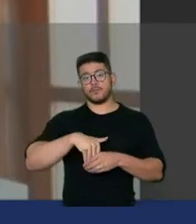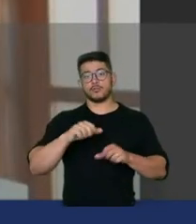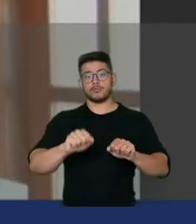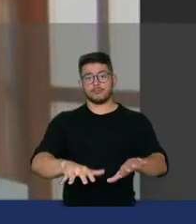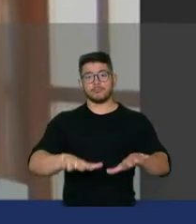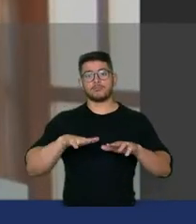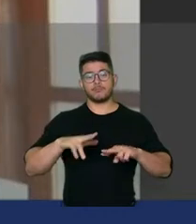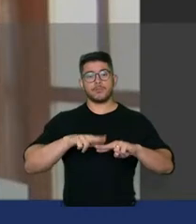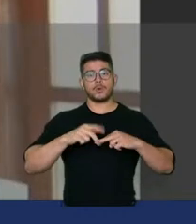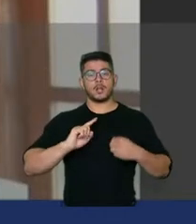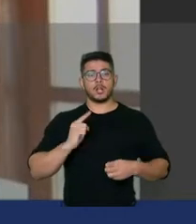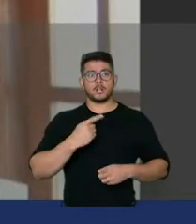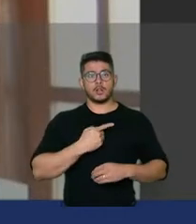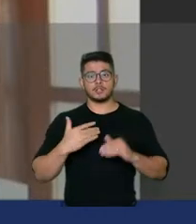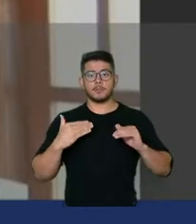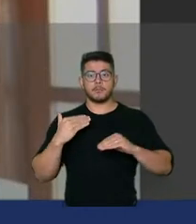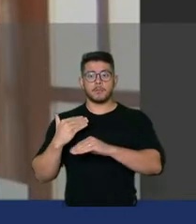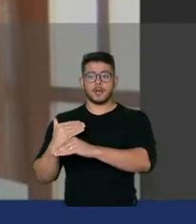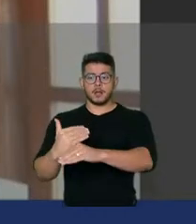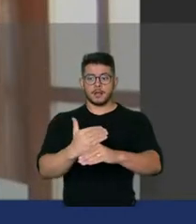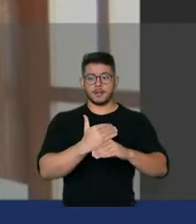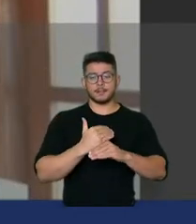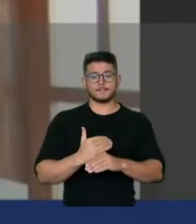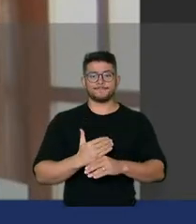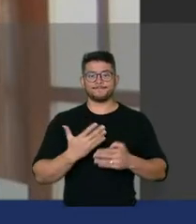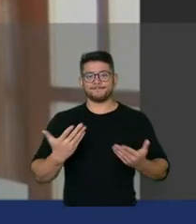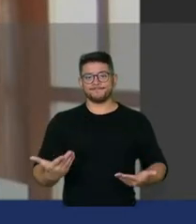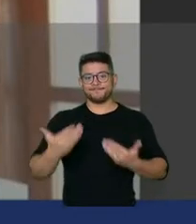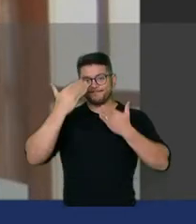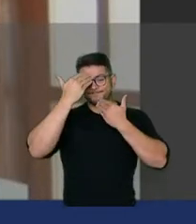MOMENTO DE CONSENSO PARA DEFENDERMOS A CULTURA, MUITO